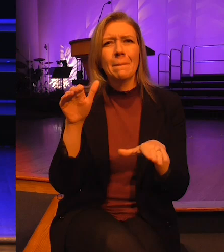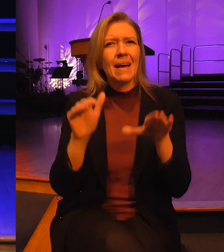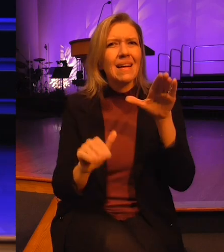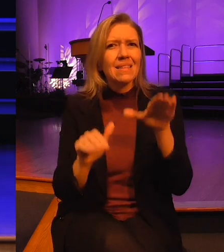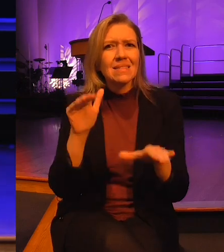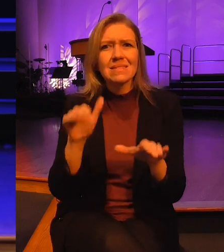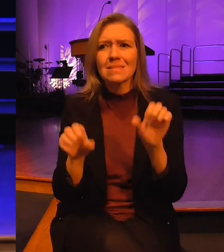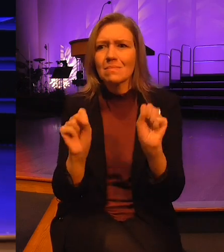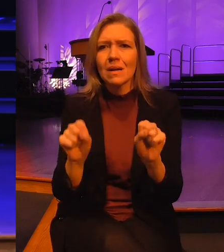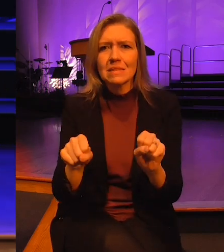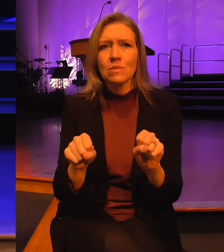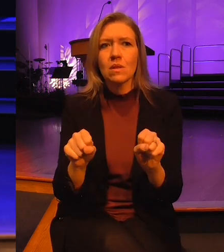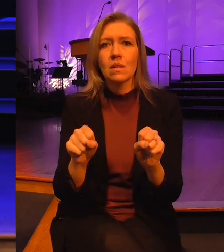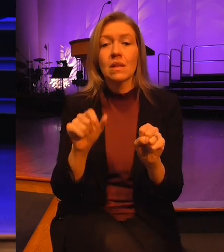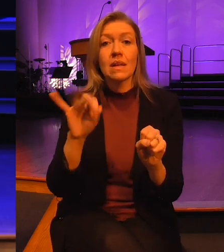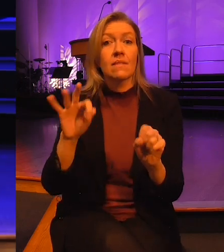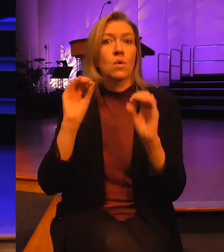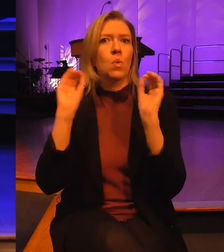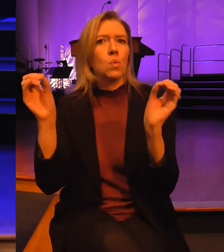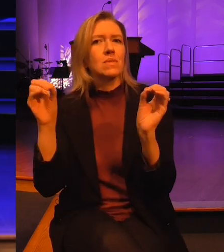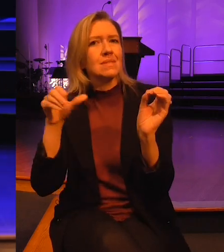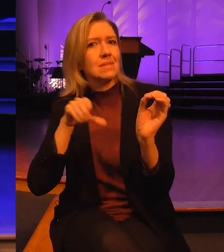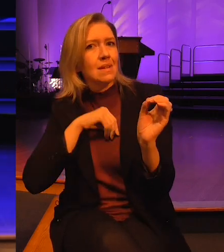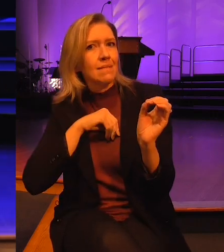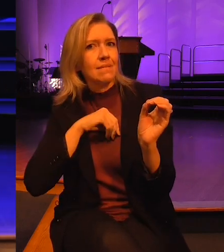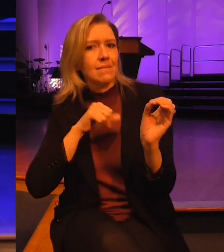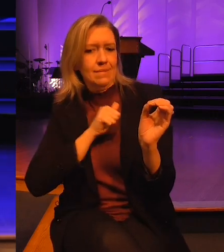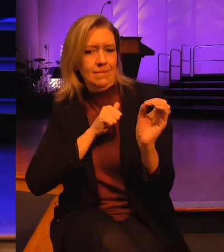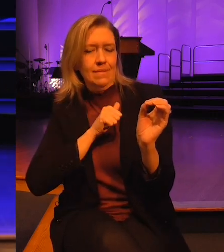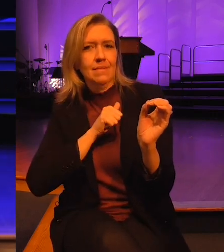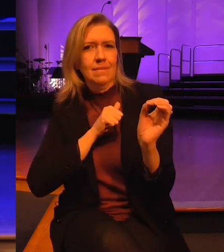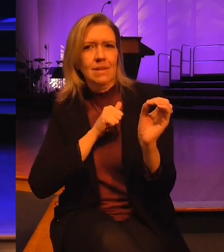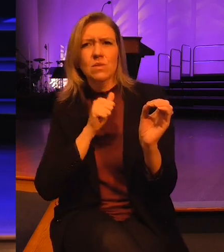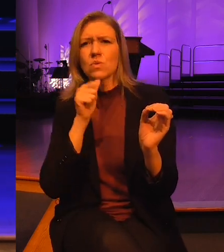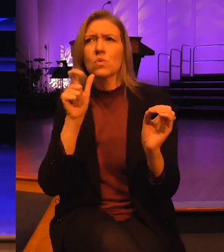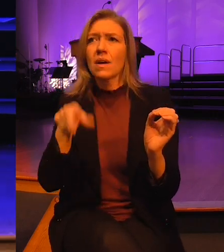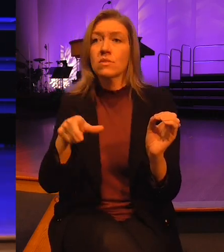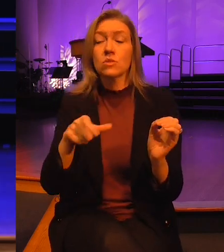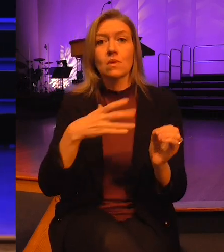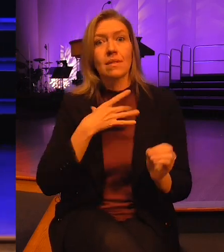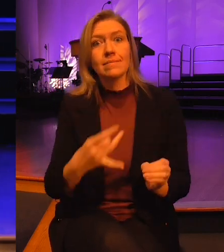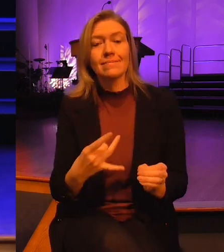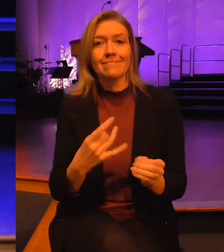autoaceptación, no tiene por qué gustarte quién. eres, no tienes que estar totalmente enamorado